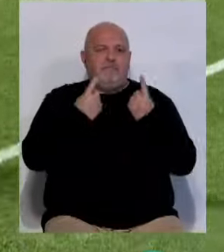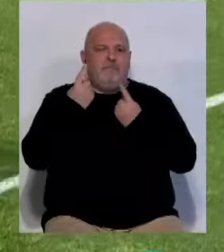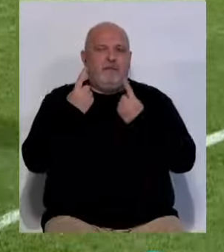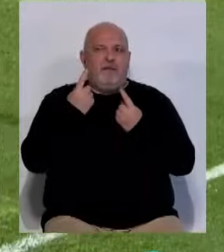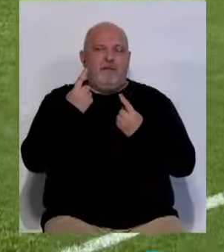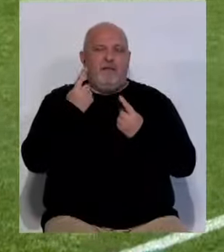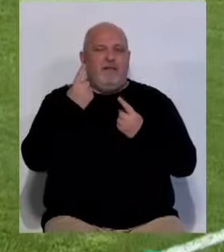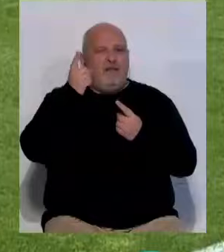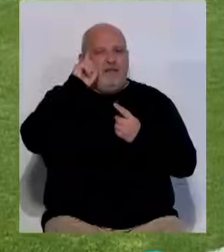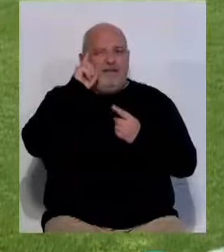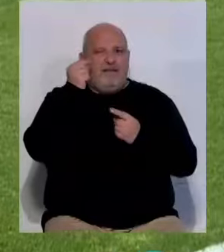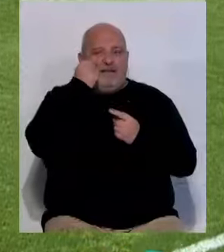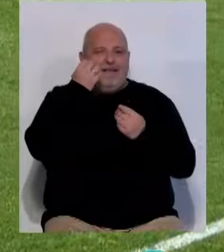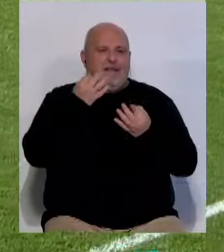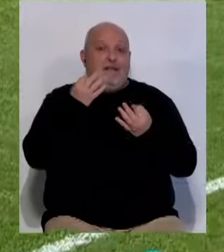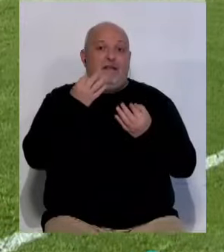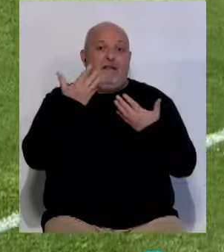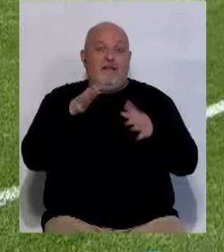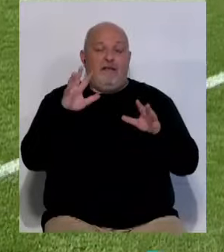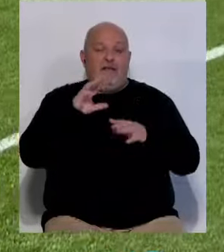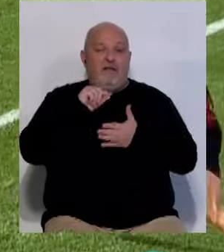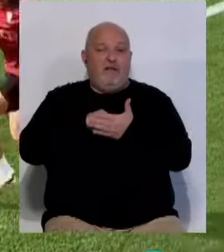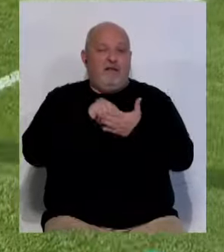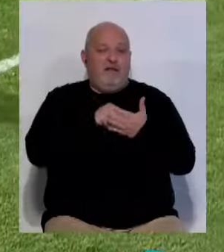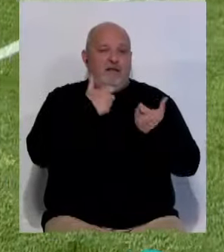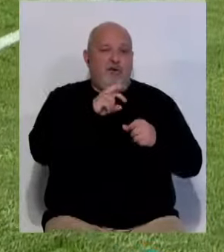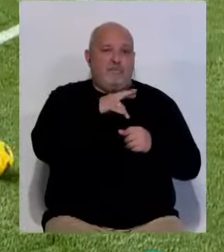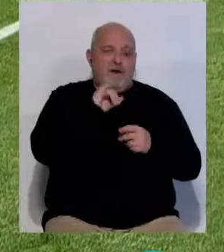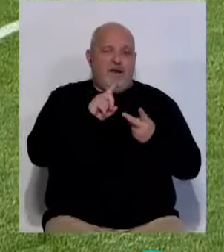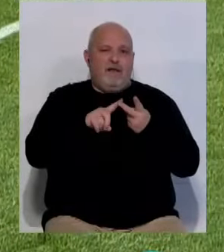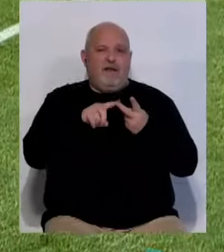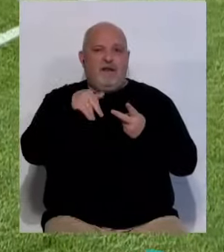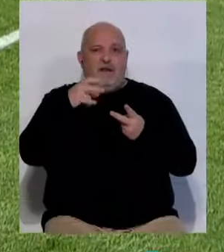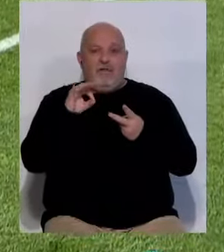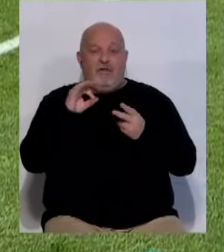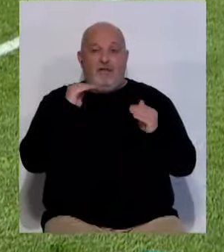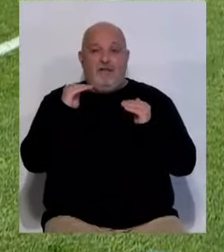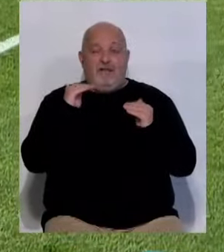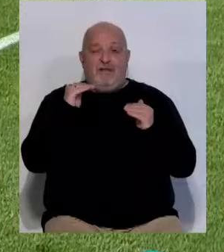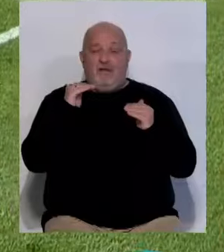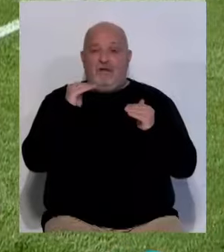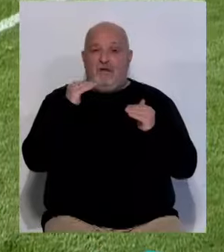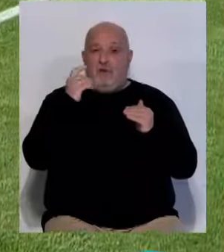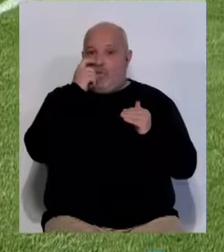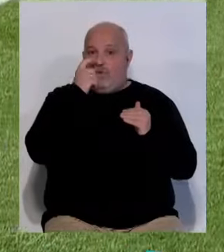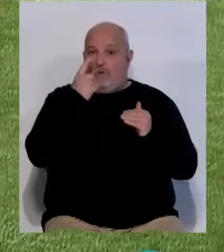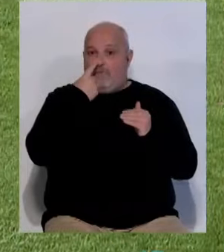también sabíamos todos cuando se renovaron tanto a José Mari como a negredo en en junio es que eran